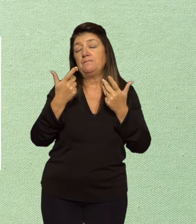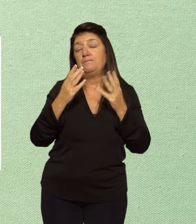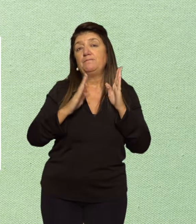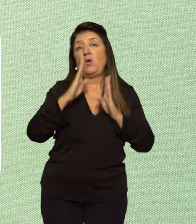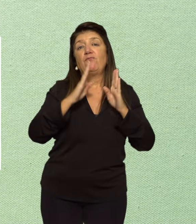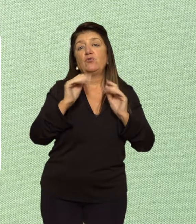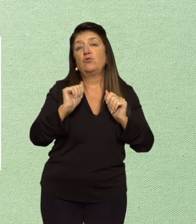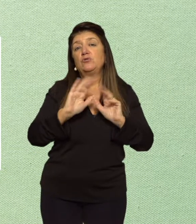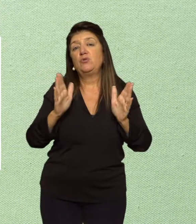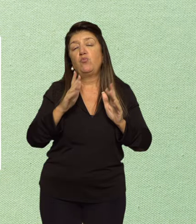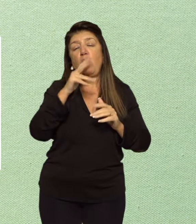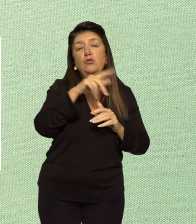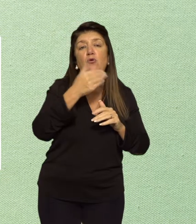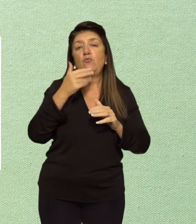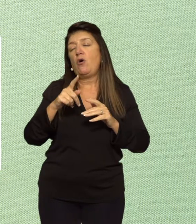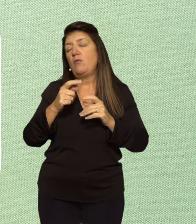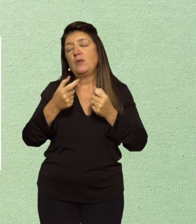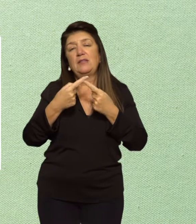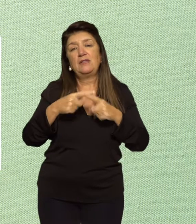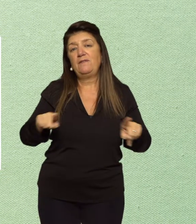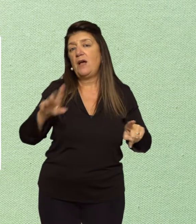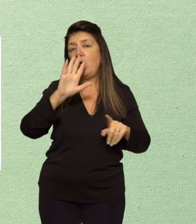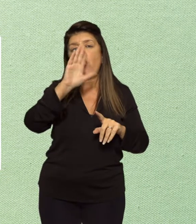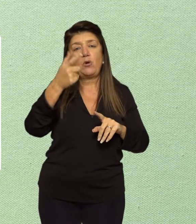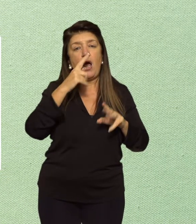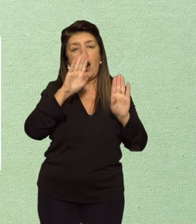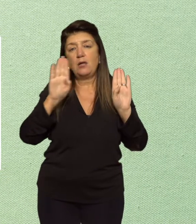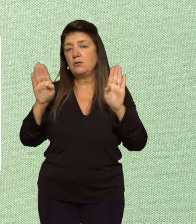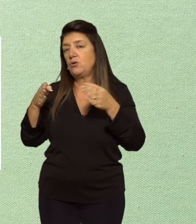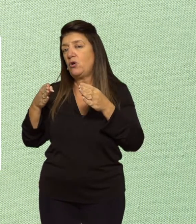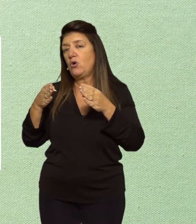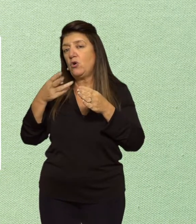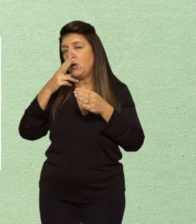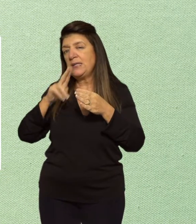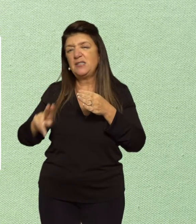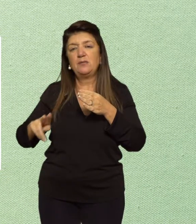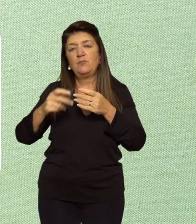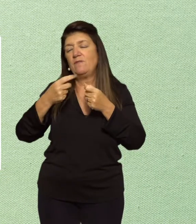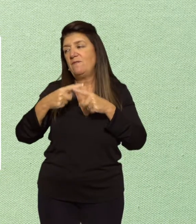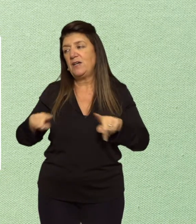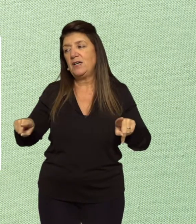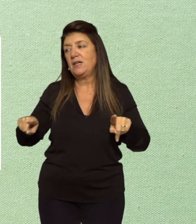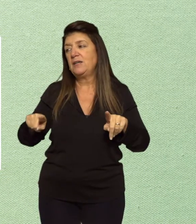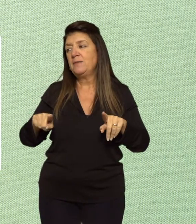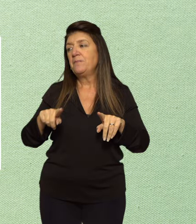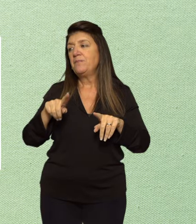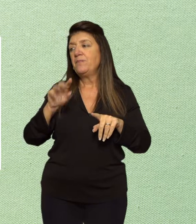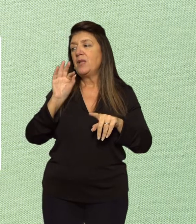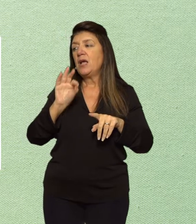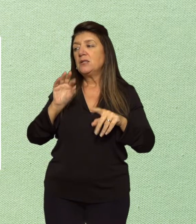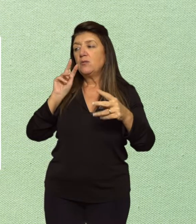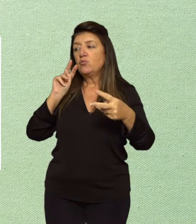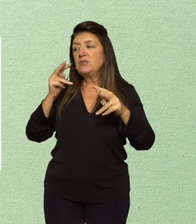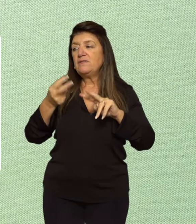donne. Con un'altra casistica molto minore ecco. - - Sì magari numeri diversi dal punto di vista statistico, però...